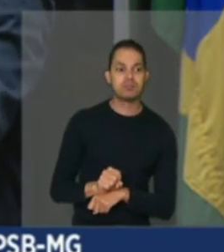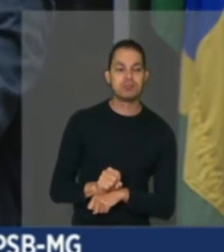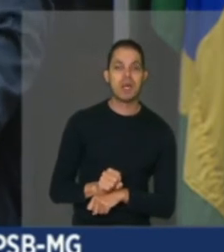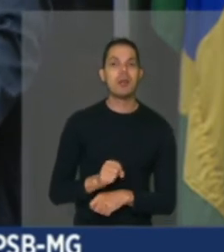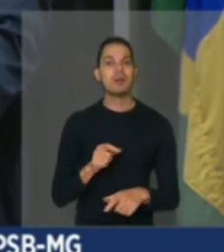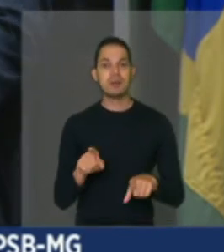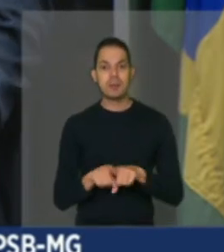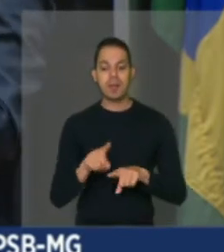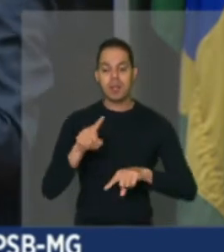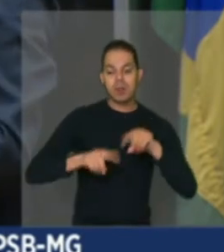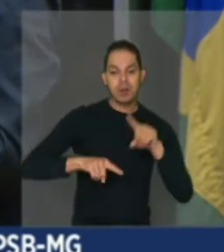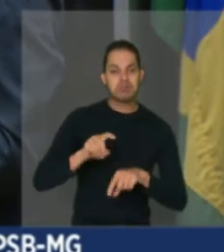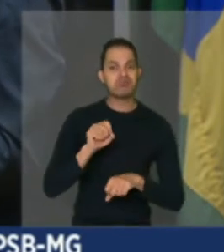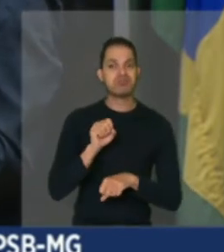PARADA E OS HOSPITAIS ESTÁ MAIS EQUIPADO AINDA, QUANTAS